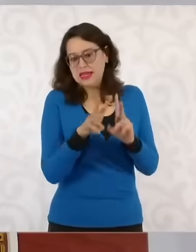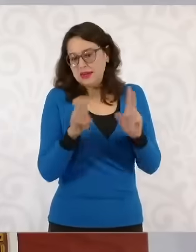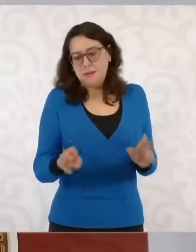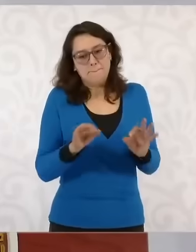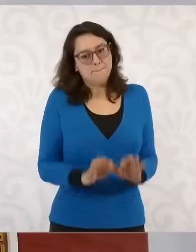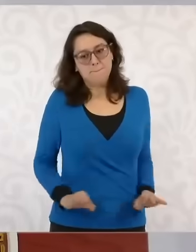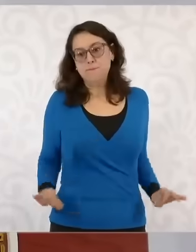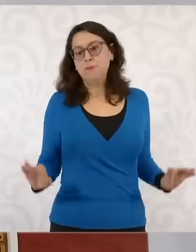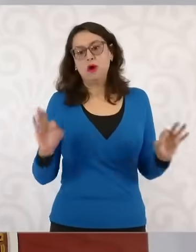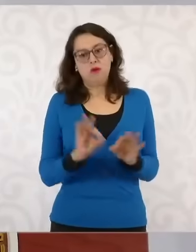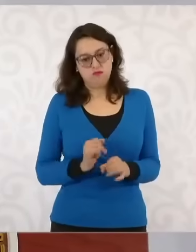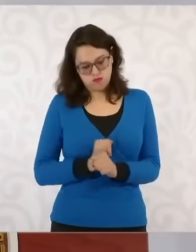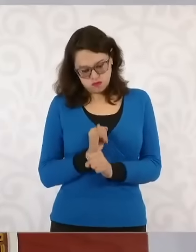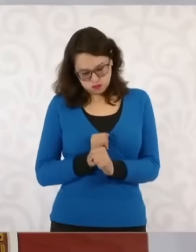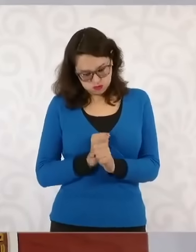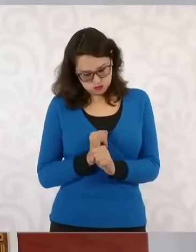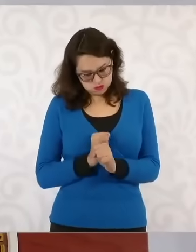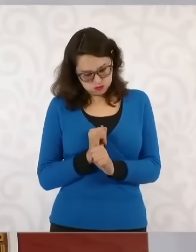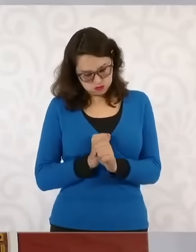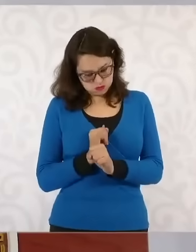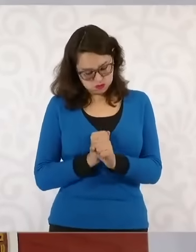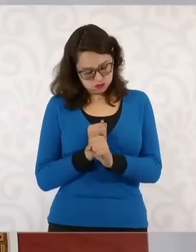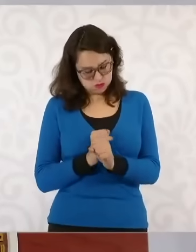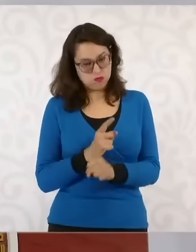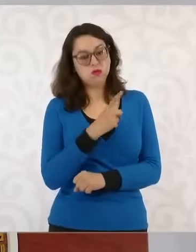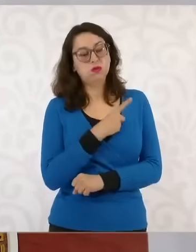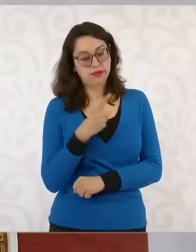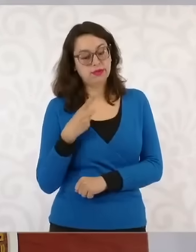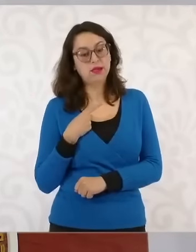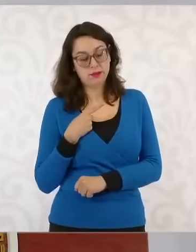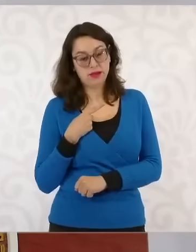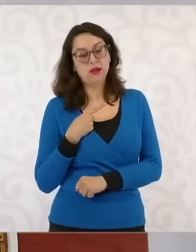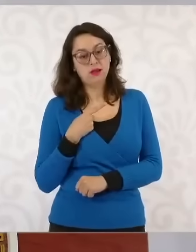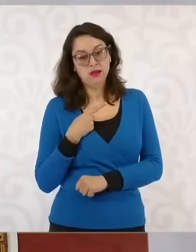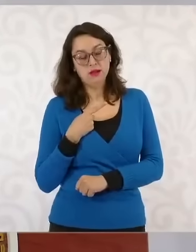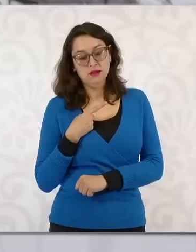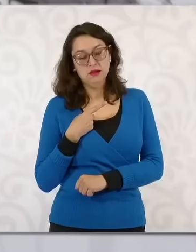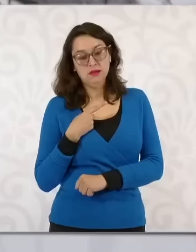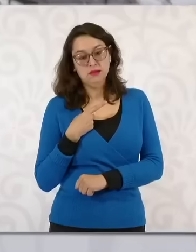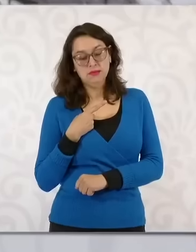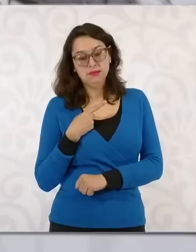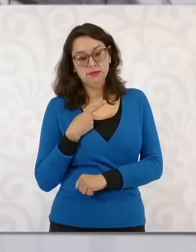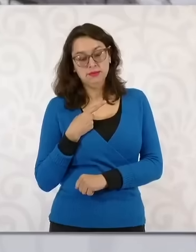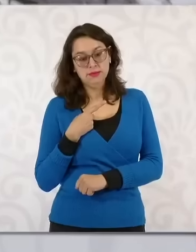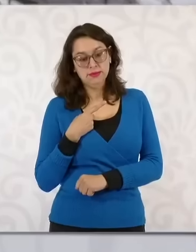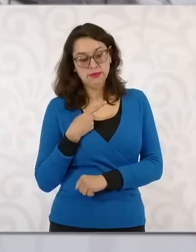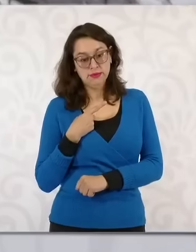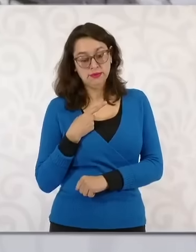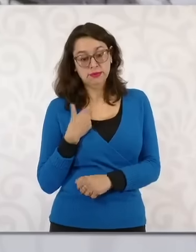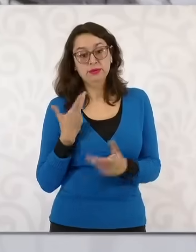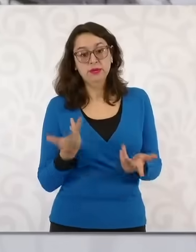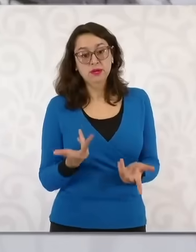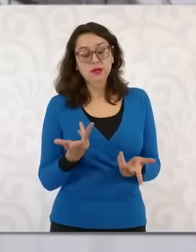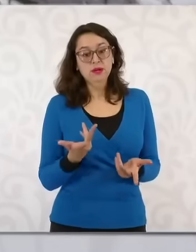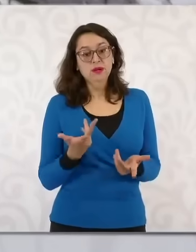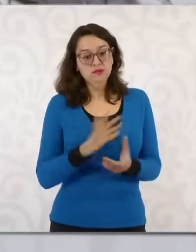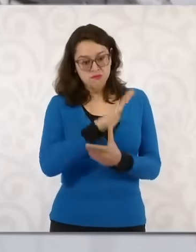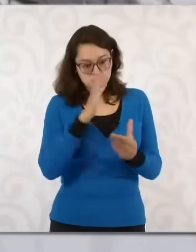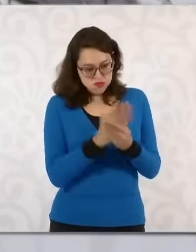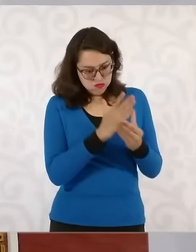continúen todas las investigaciones y que quien esté en las carpetas de investigación pues se